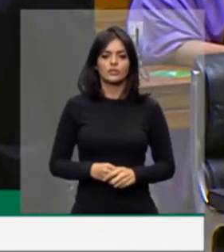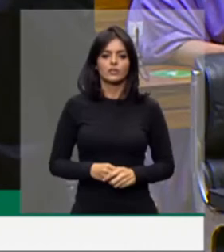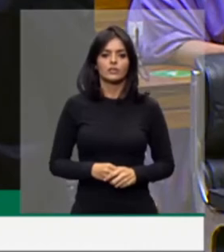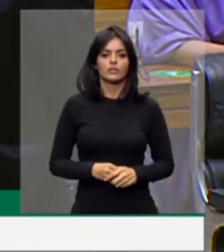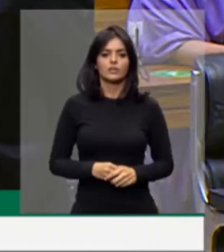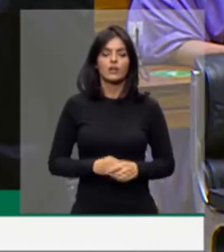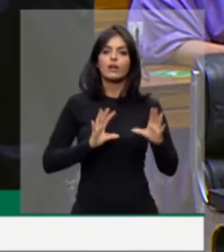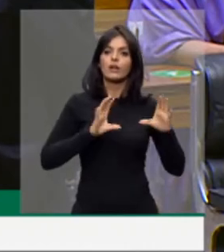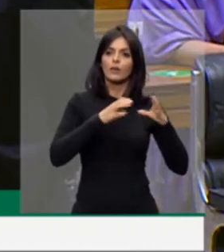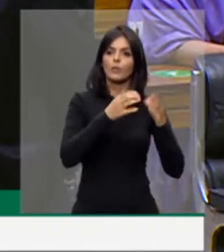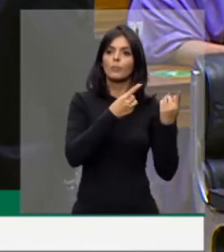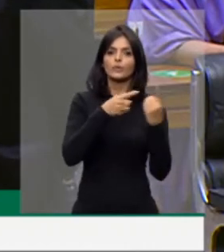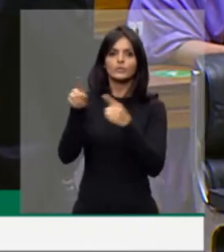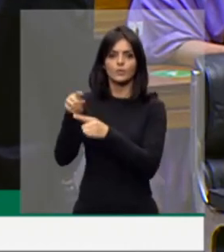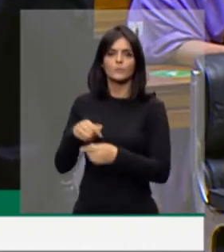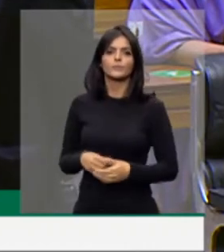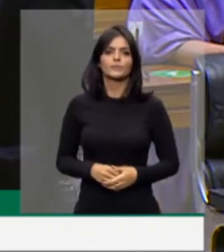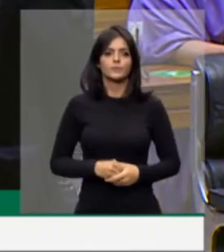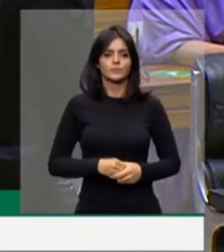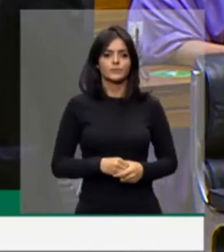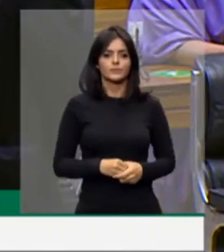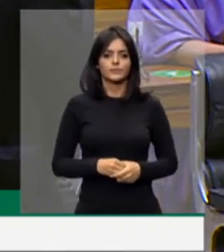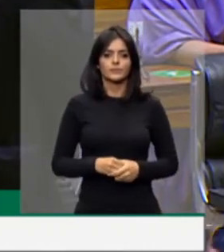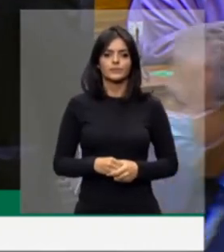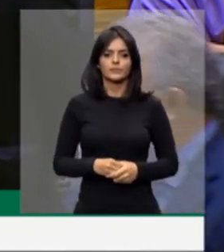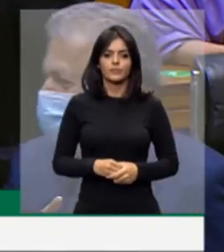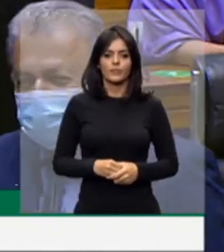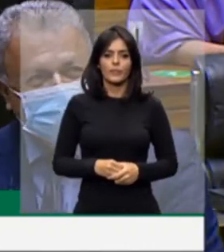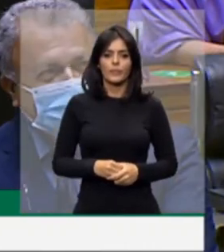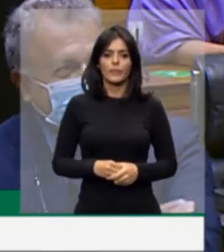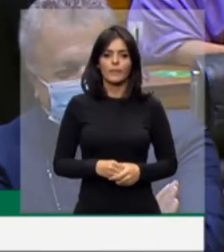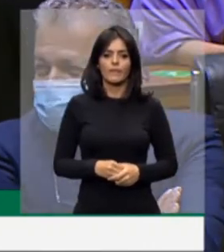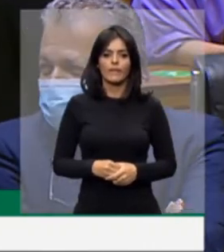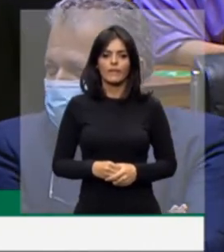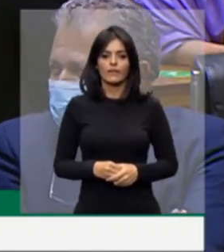OBRIGADO PRESIDENTE. -- [PRESIDENTE]: COMO VOTA OPOSIÇÃO? COMO VOTA